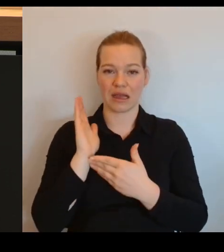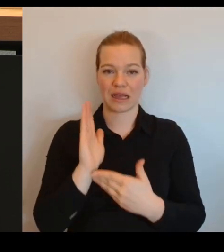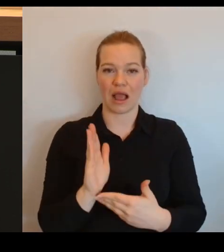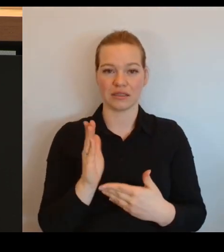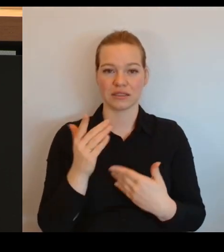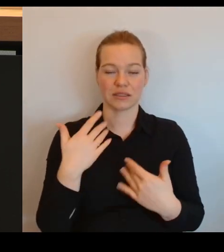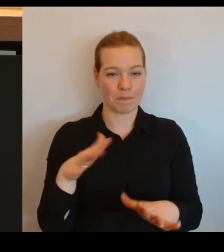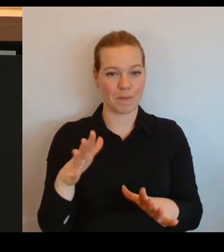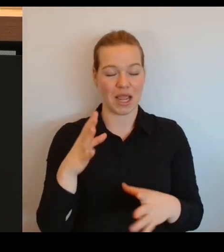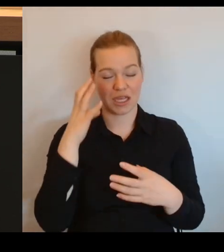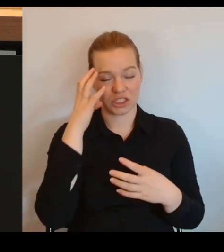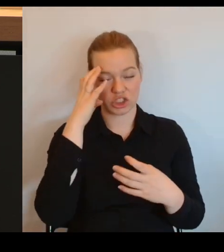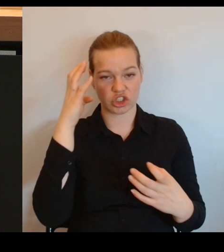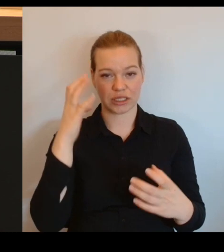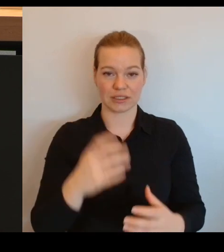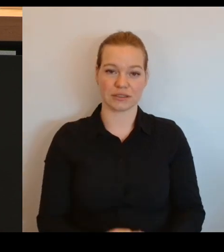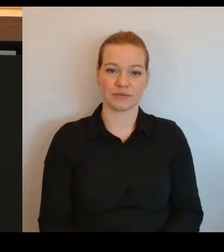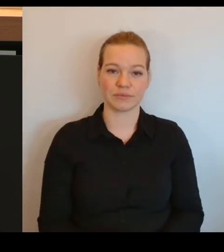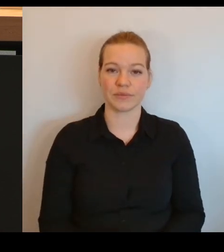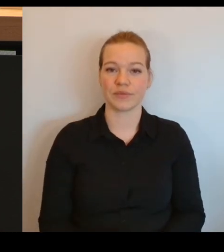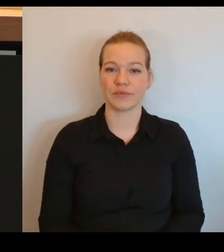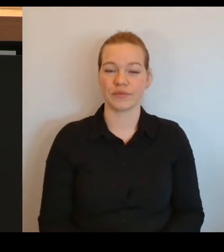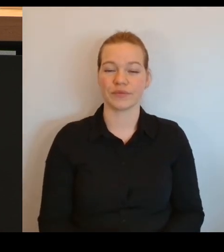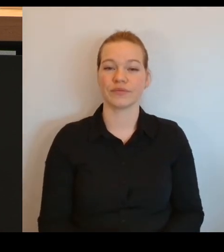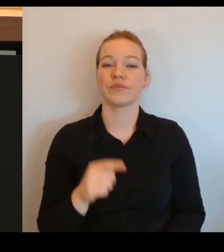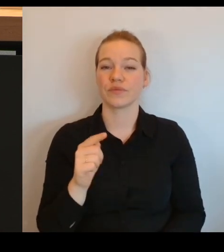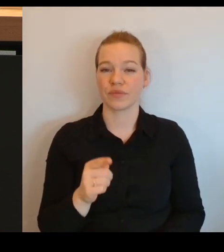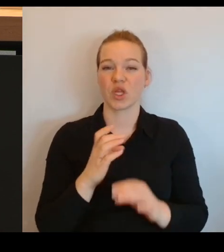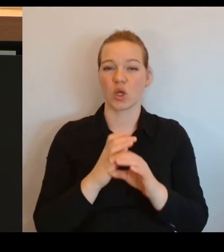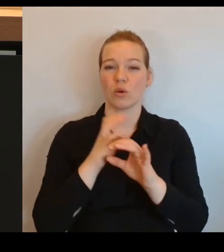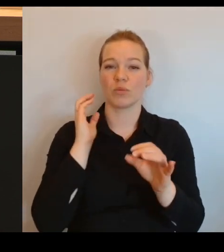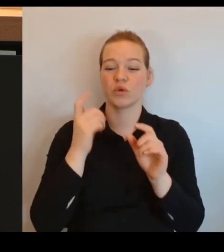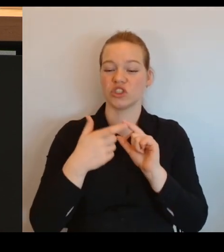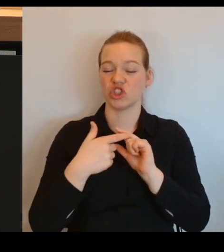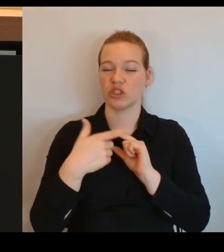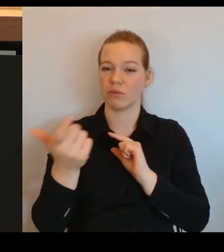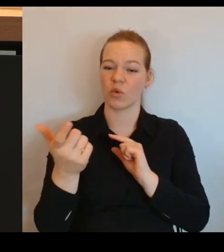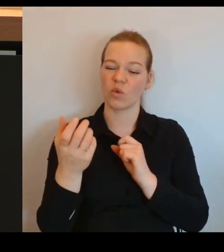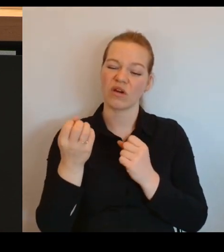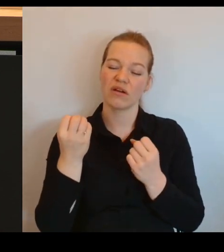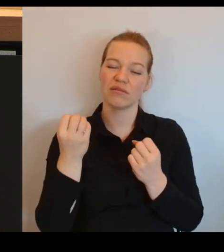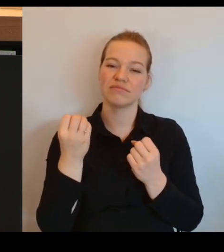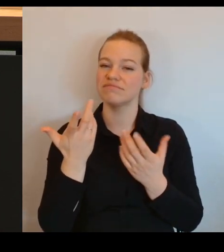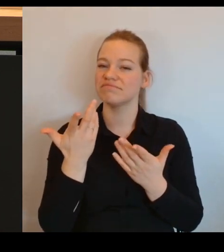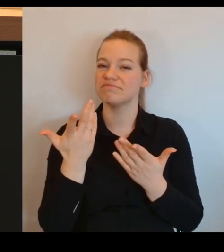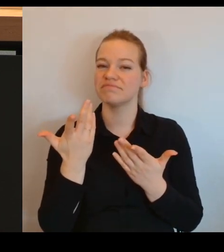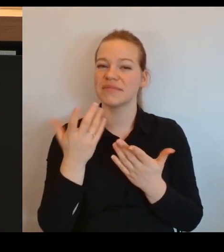wir endlich mehr Busspuren. Und wenn Sie jetzt behaupten, das ginge ja nicht die StVO usw, sage ich